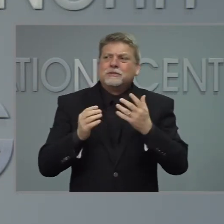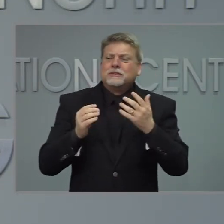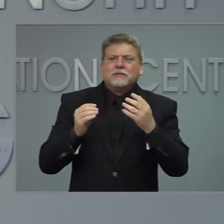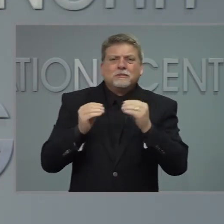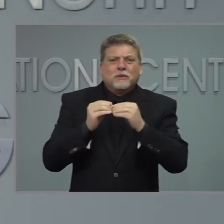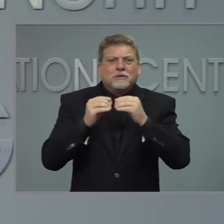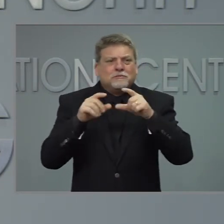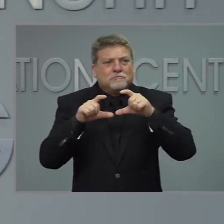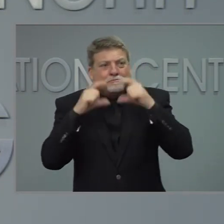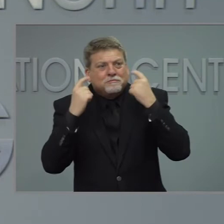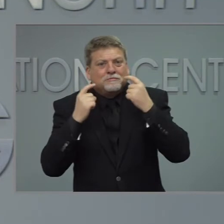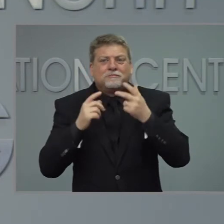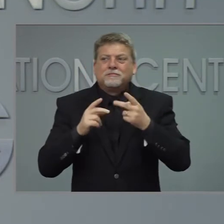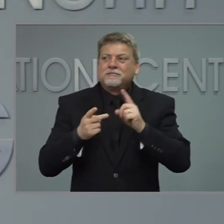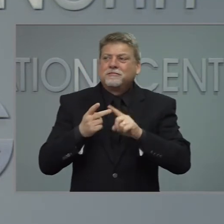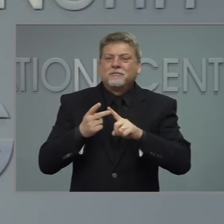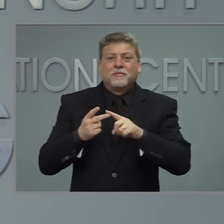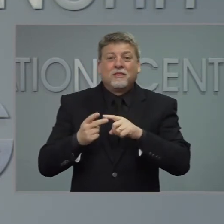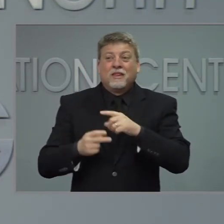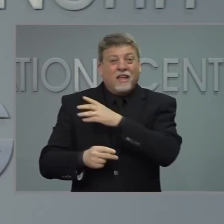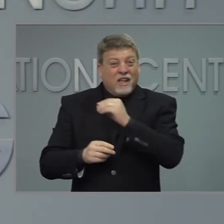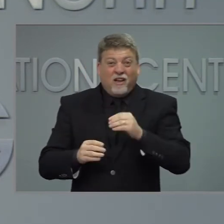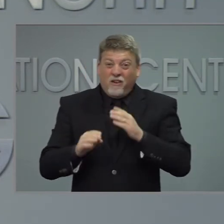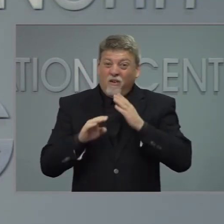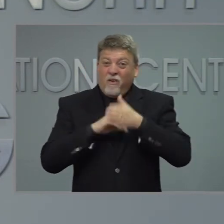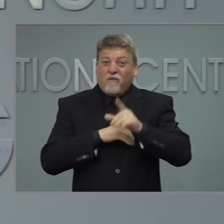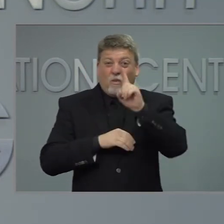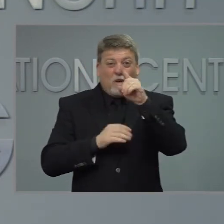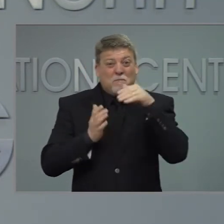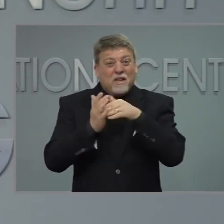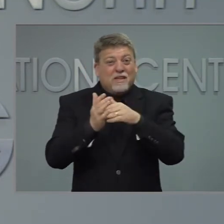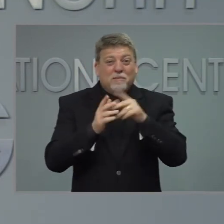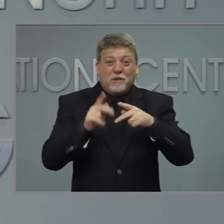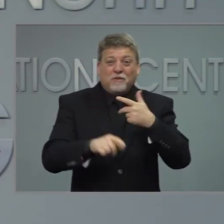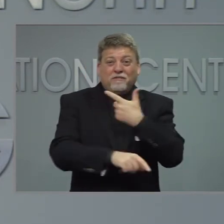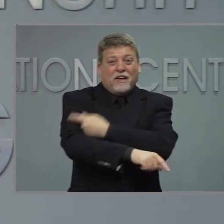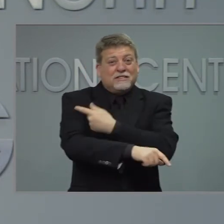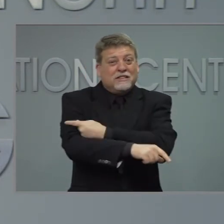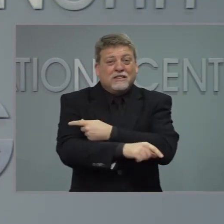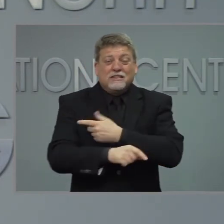El hecho también como dijo la doctora que tenemos ya un millón de personas vacunadas